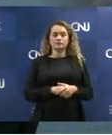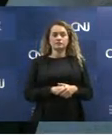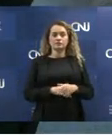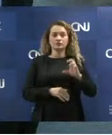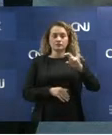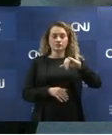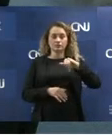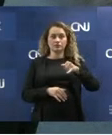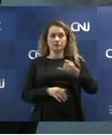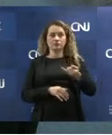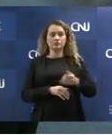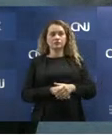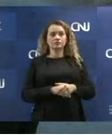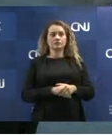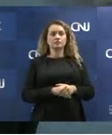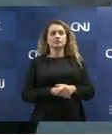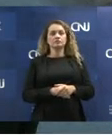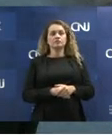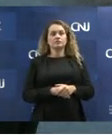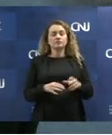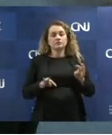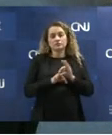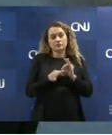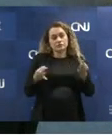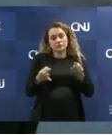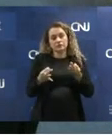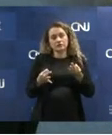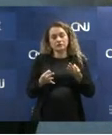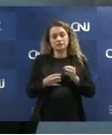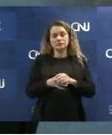A questão é simples esse senhor presidente seria uma alteração.